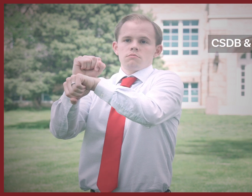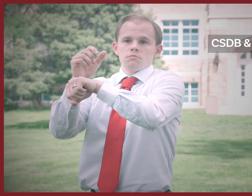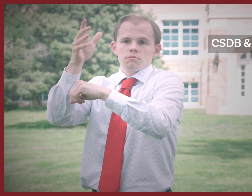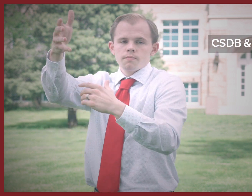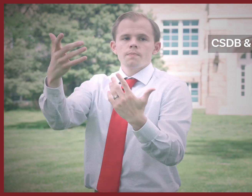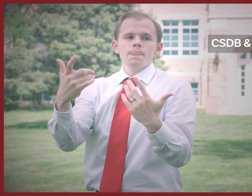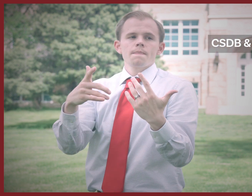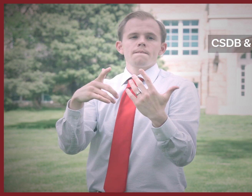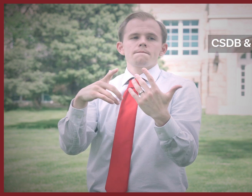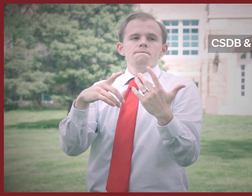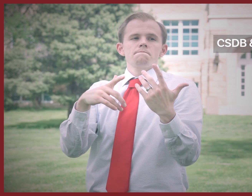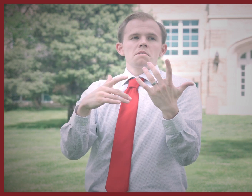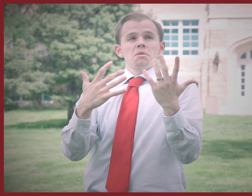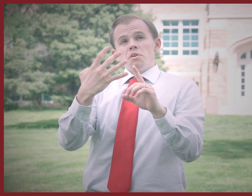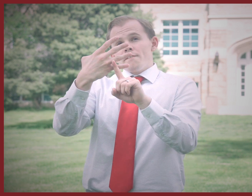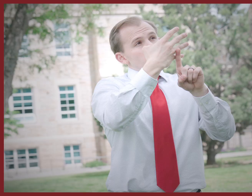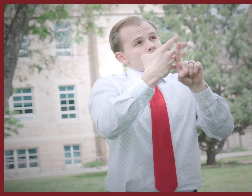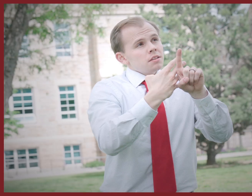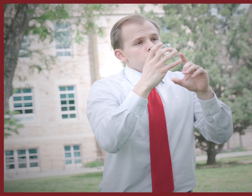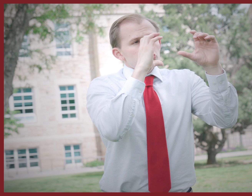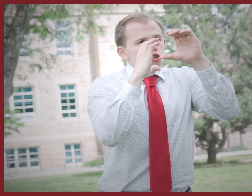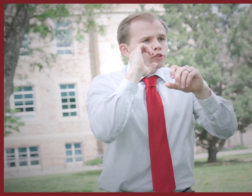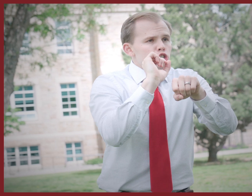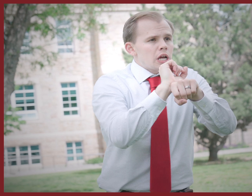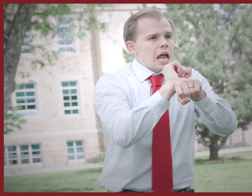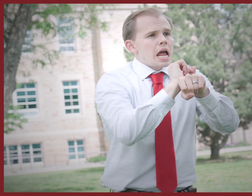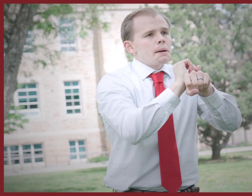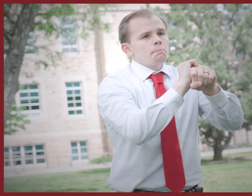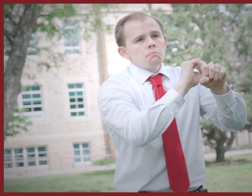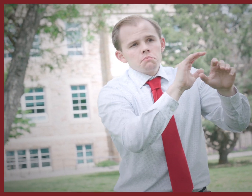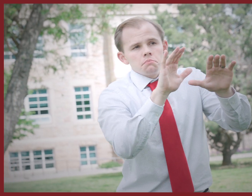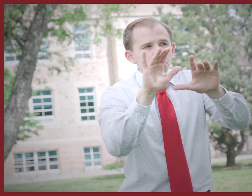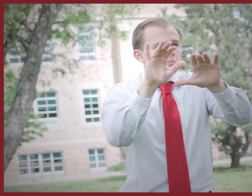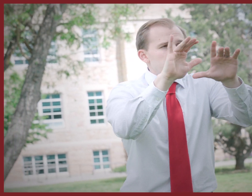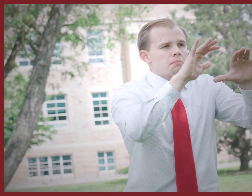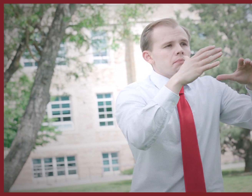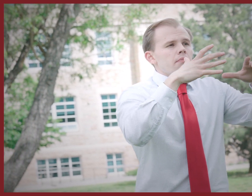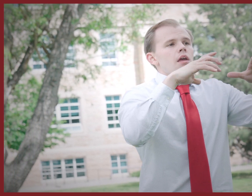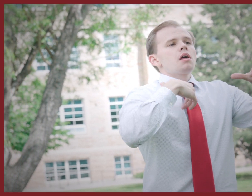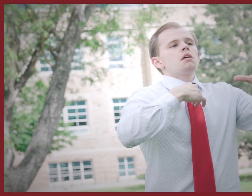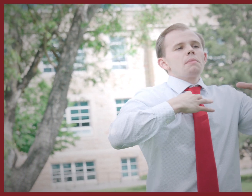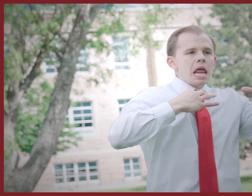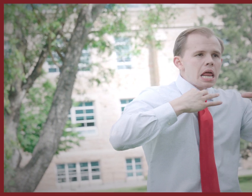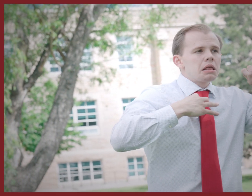Gallaudet verdaderamente me preparó para mi futuro. Por unos cuatro meses estaba buscando empleo